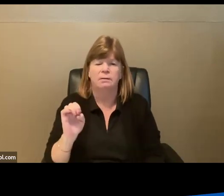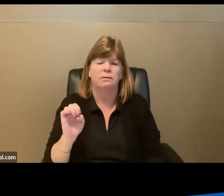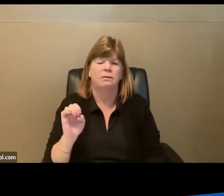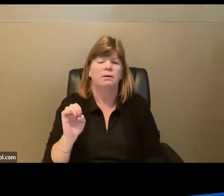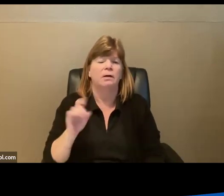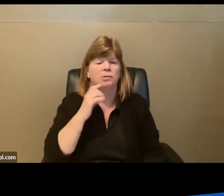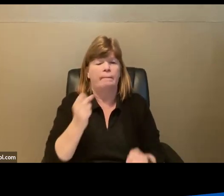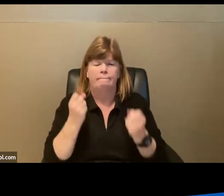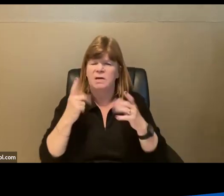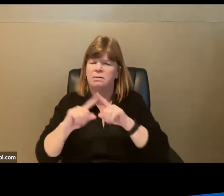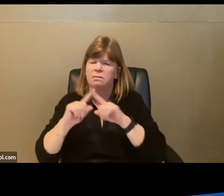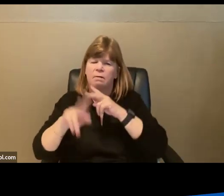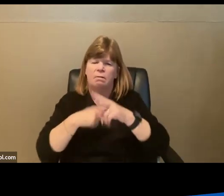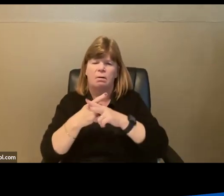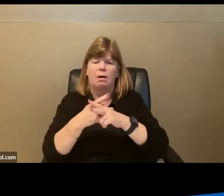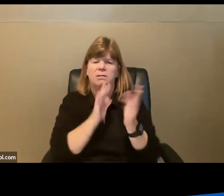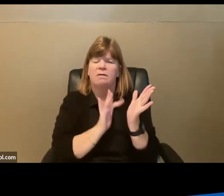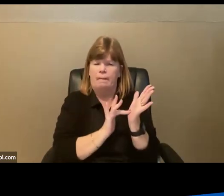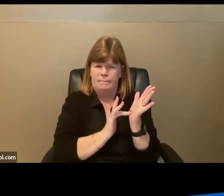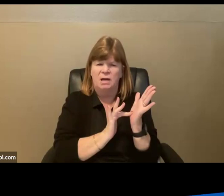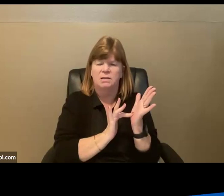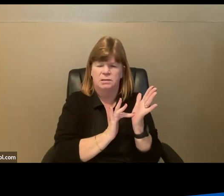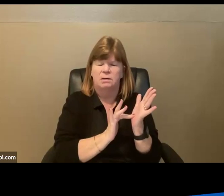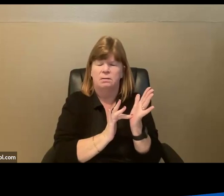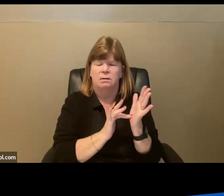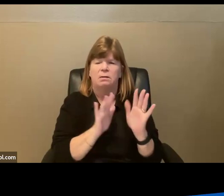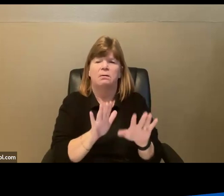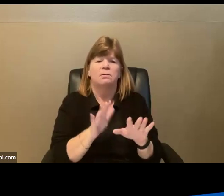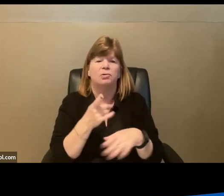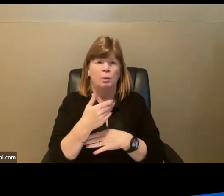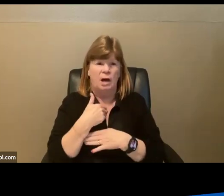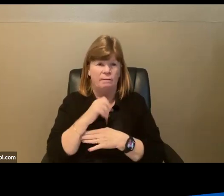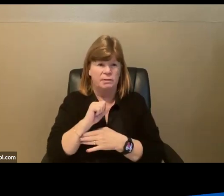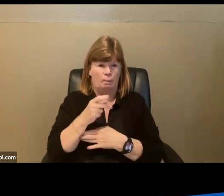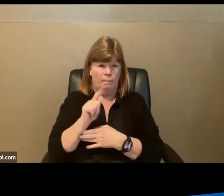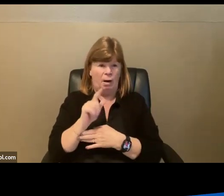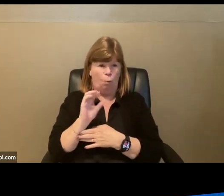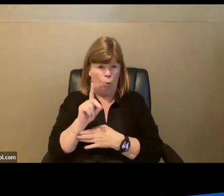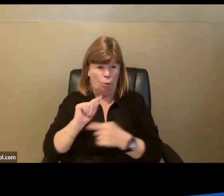Hay todo tipo de medicamentos. Cuando tienes una lesión en la médula espinal o a veces cuando tienes